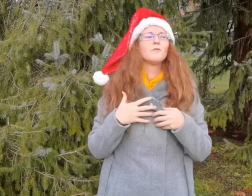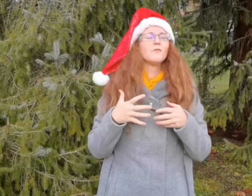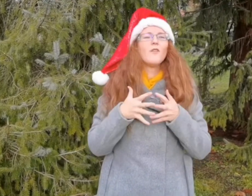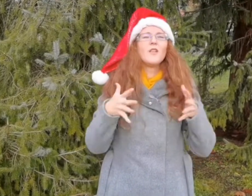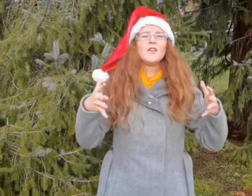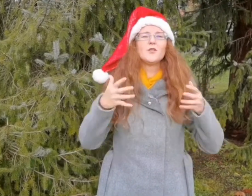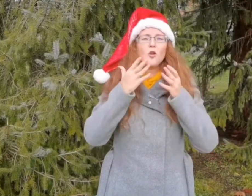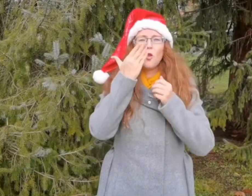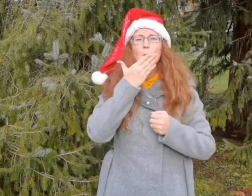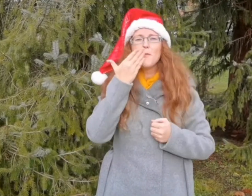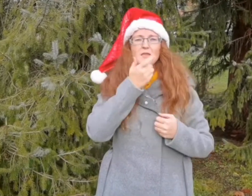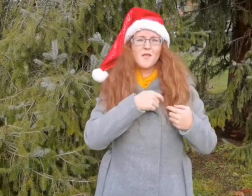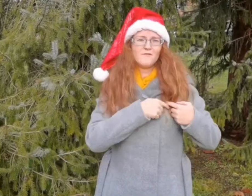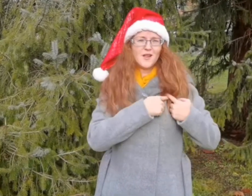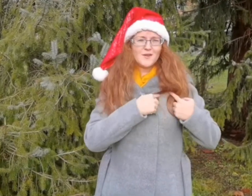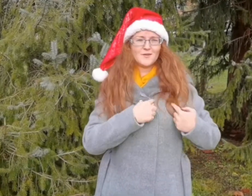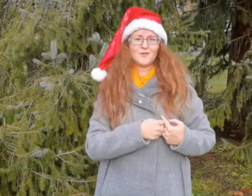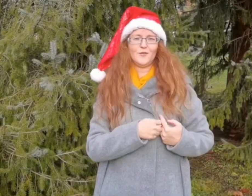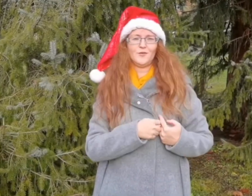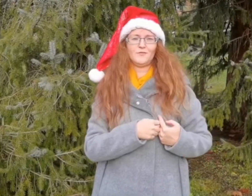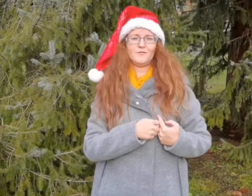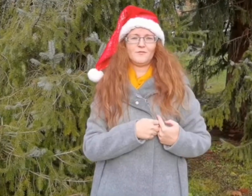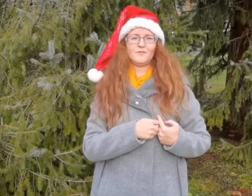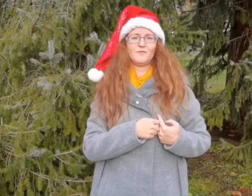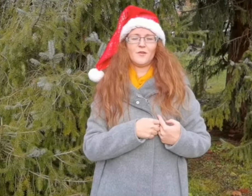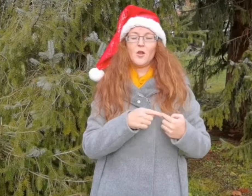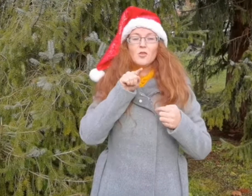Želim vam veliko topline v srcu.